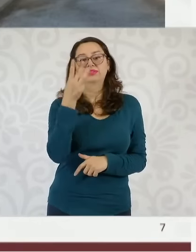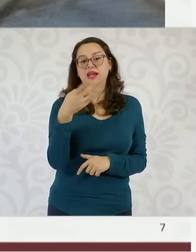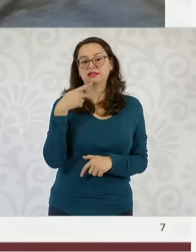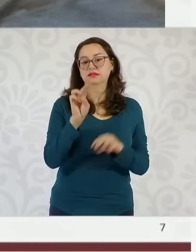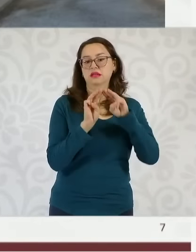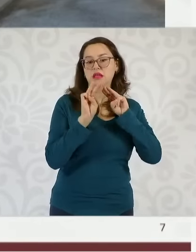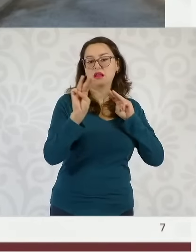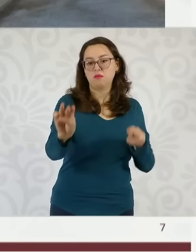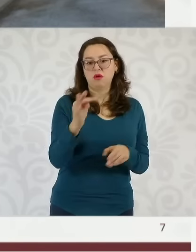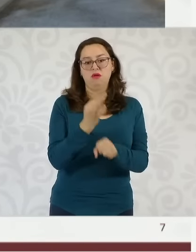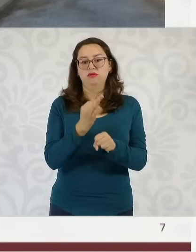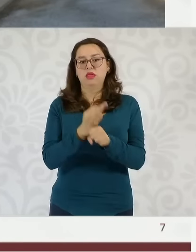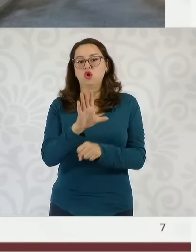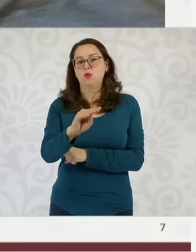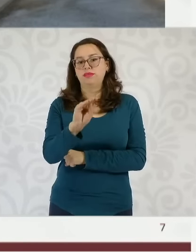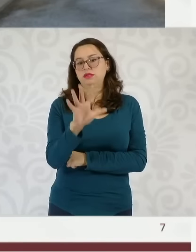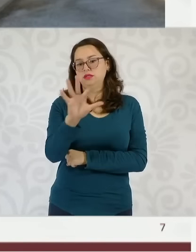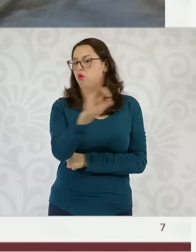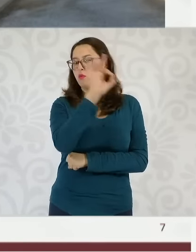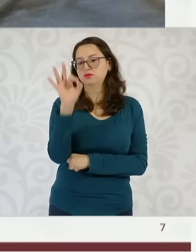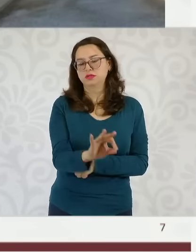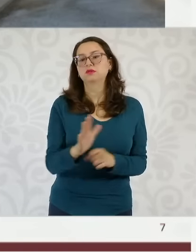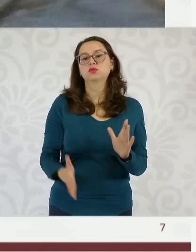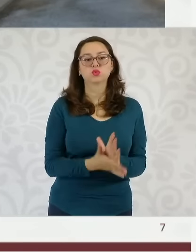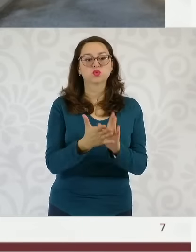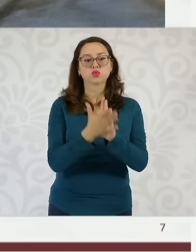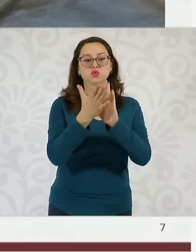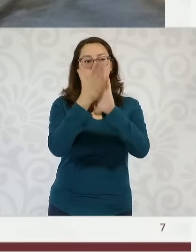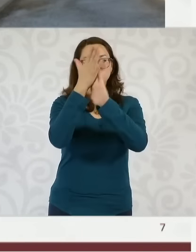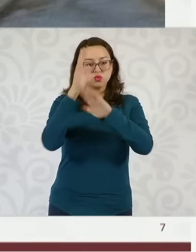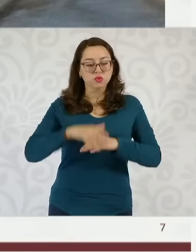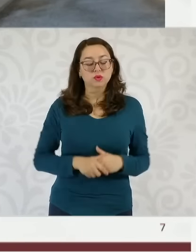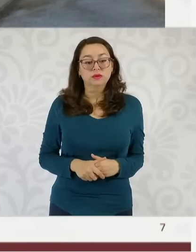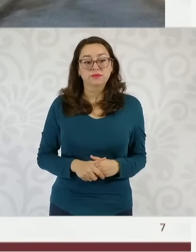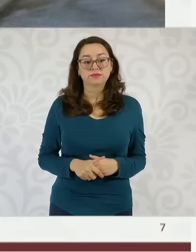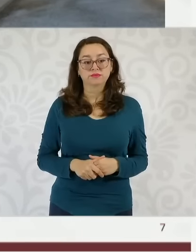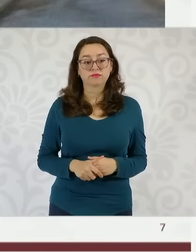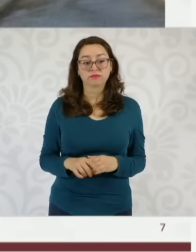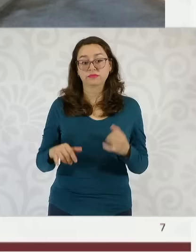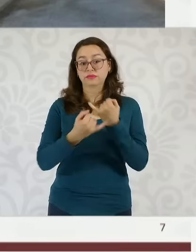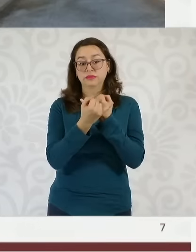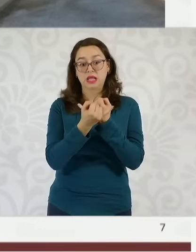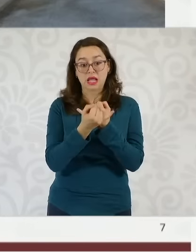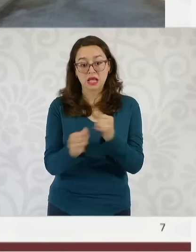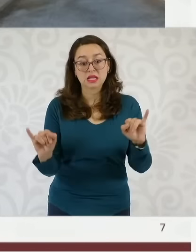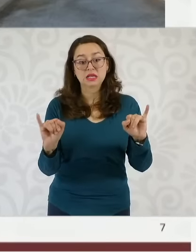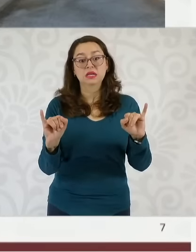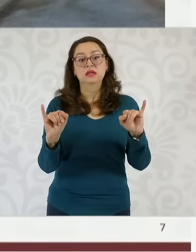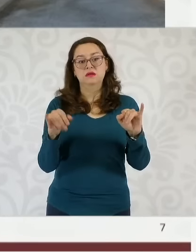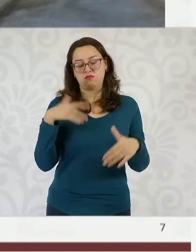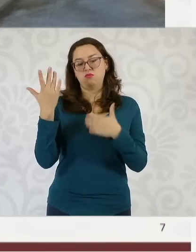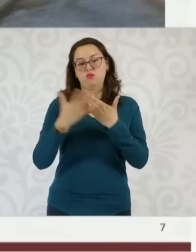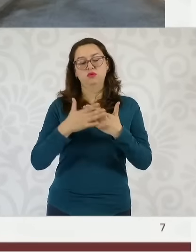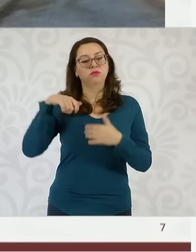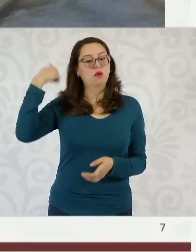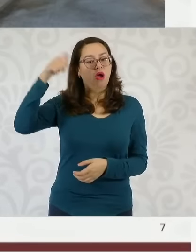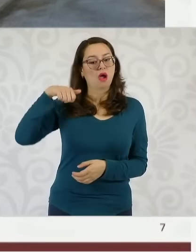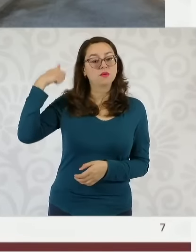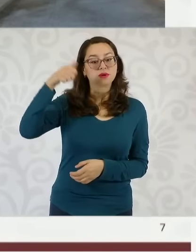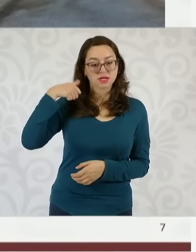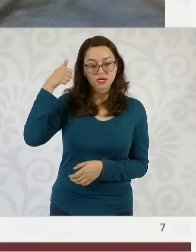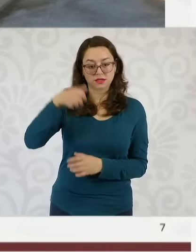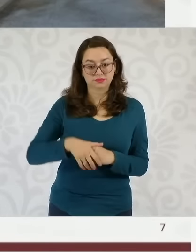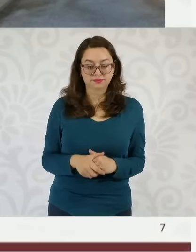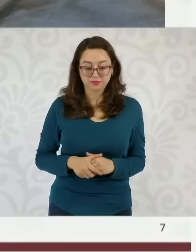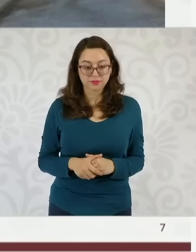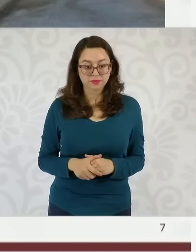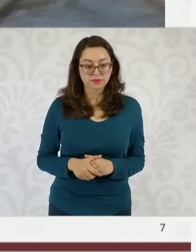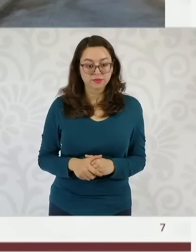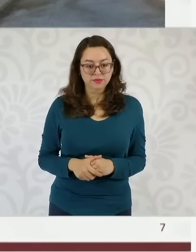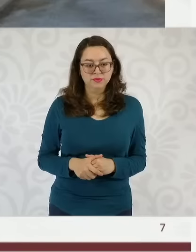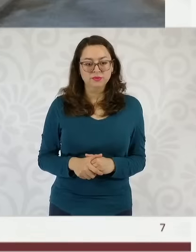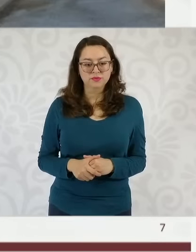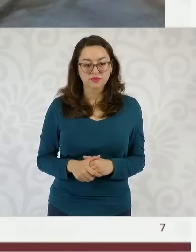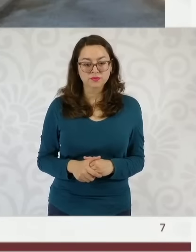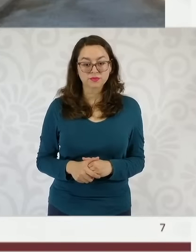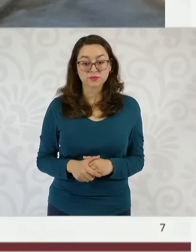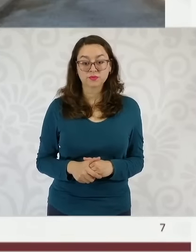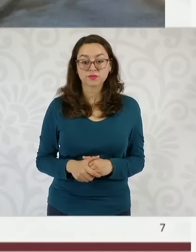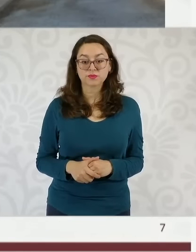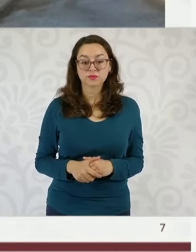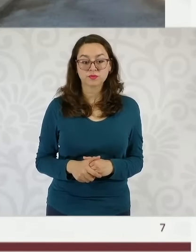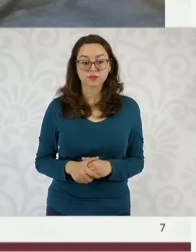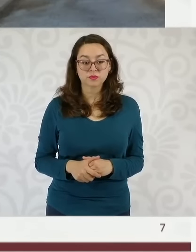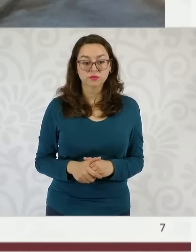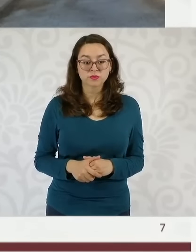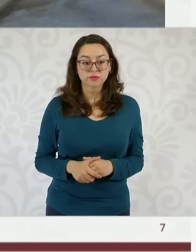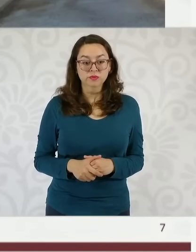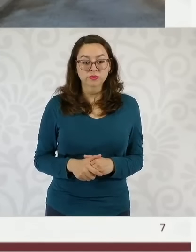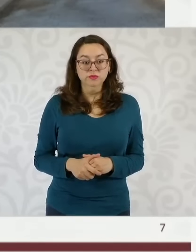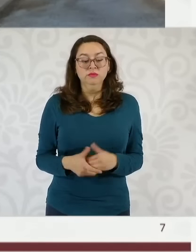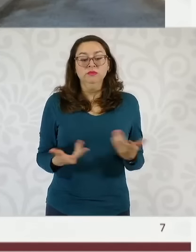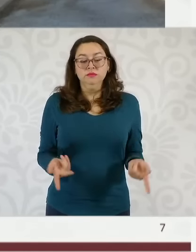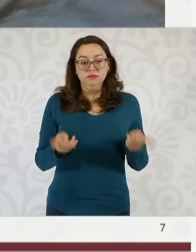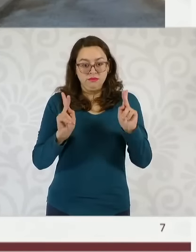de más del 95% está programada su inauguración para abril del presente año este este viaducto al